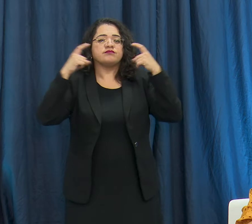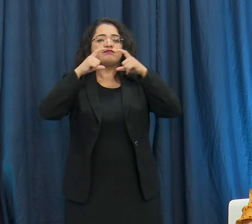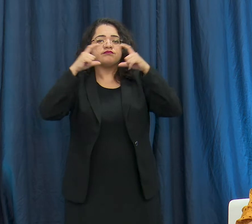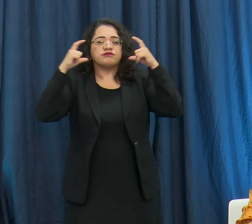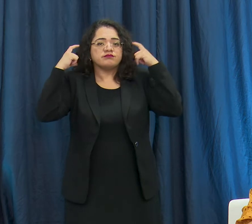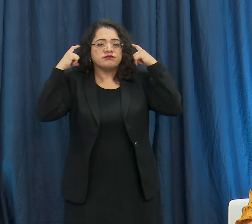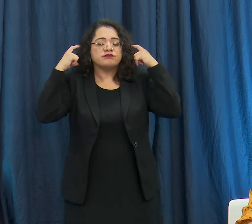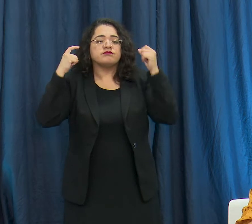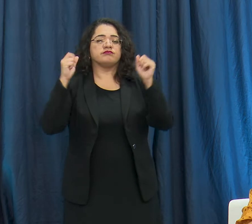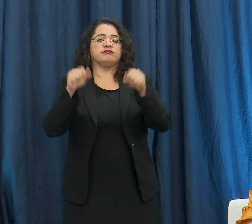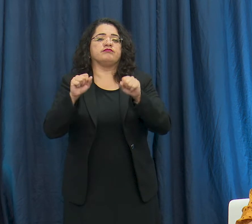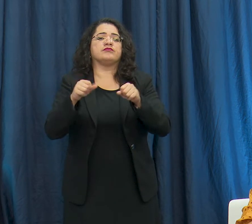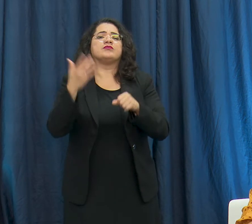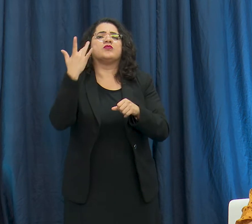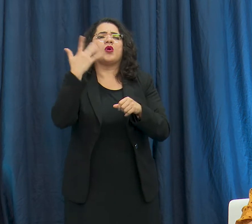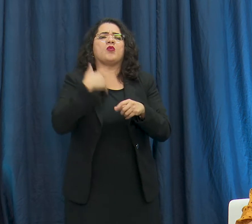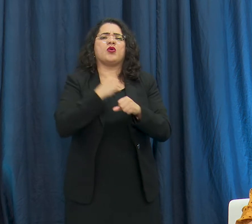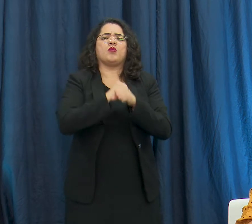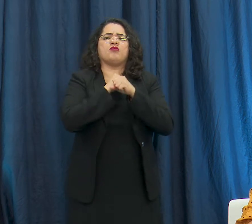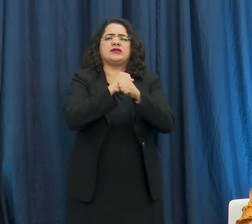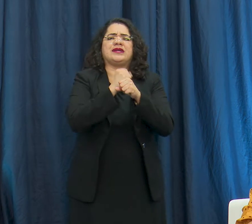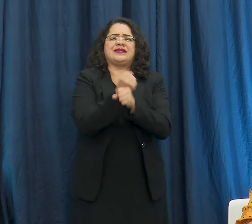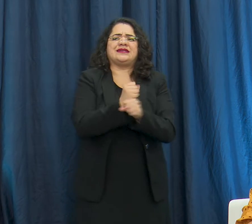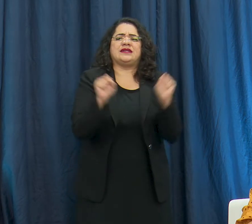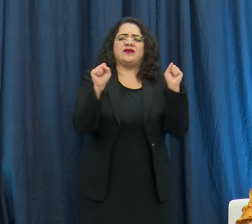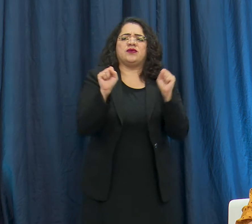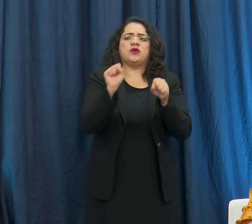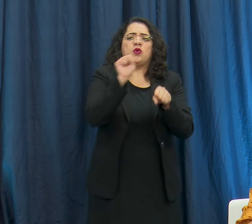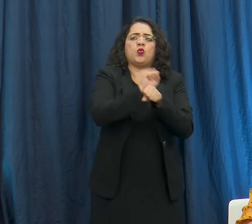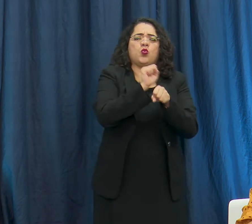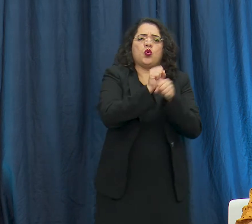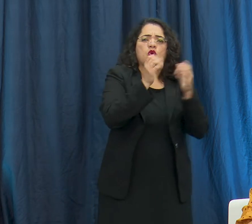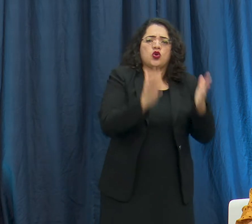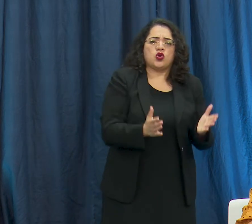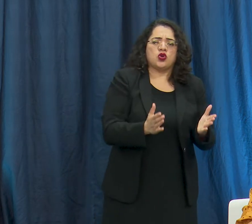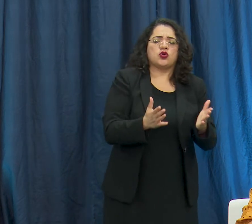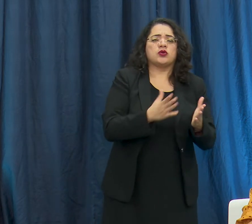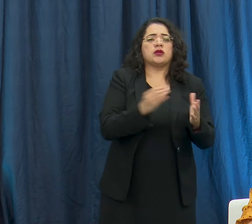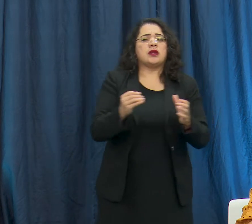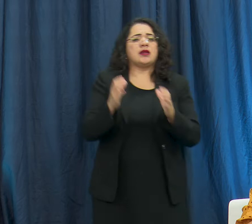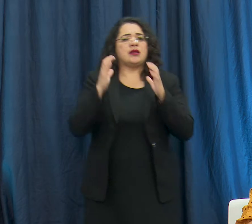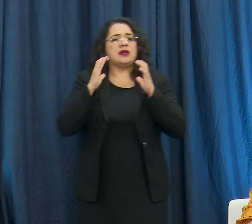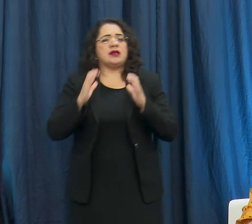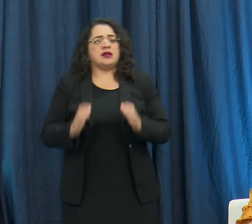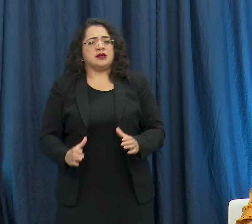seguridad de los trabajadores y del cliente que proporciona cobertura FAC a